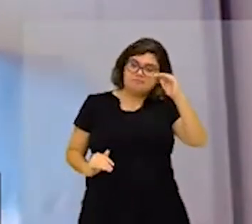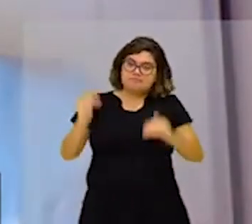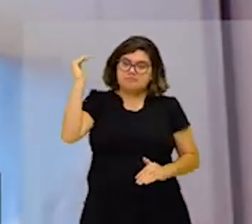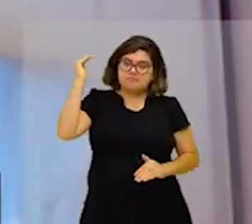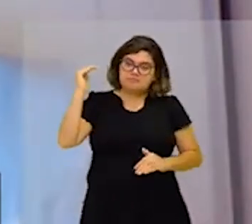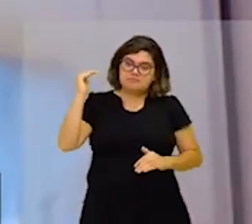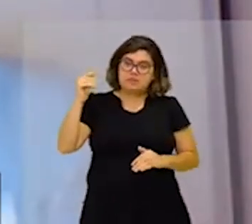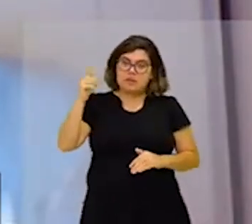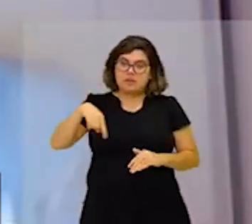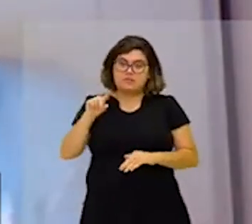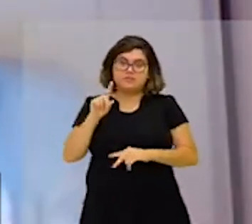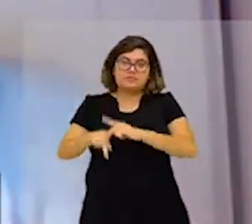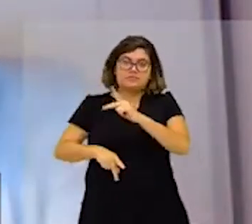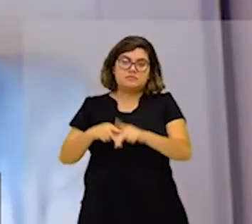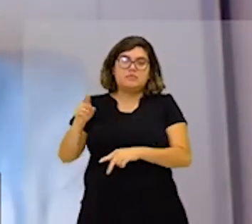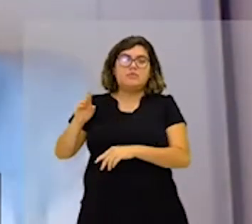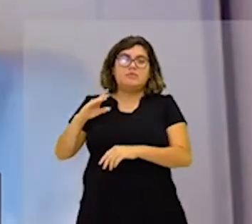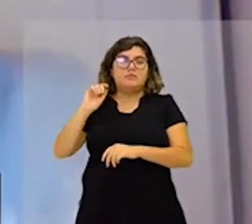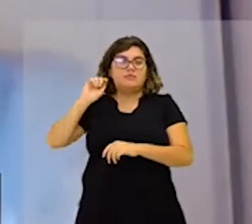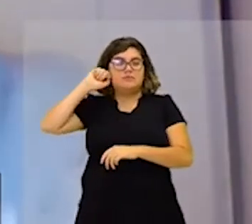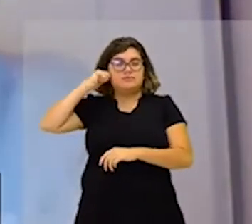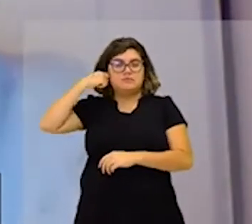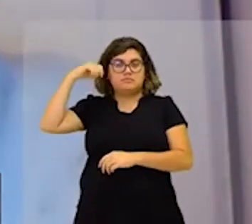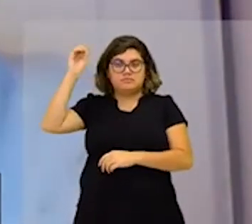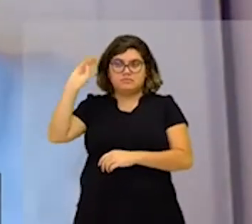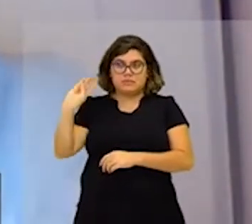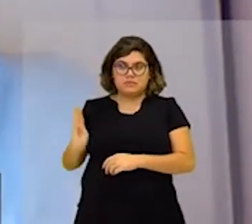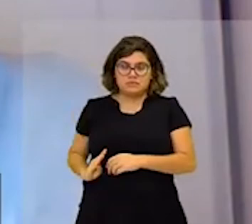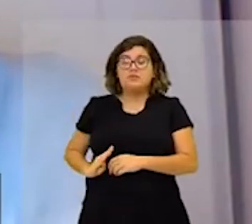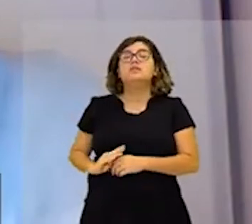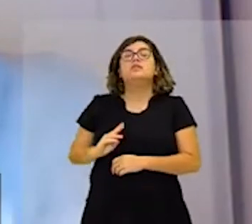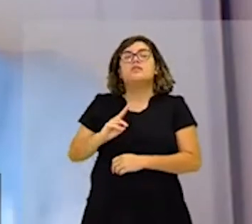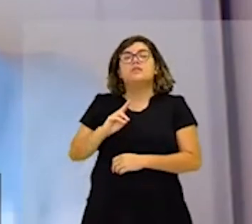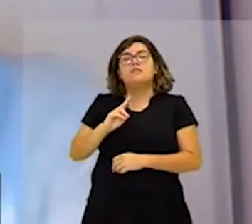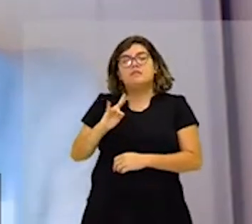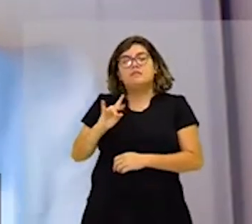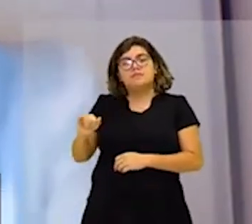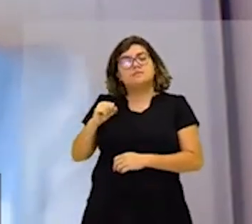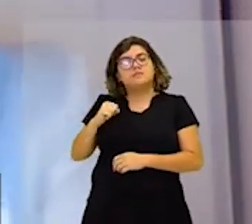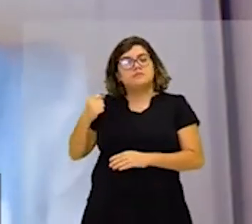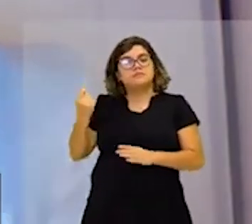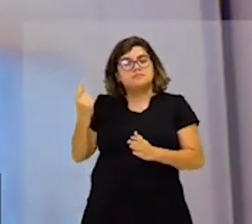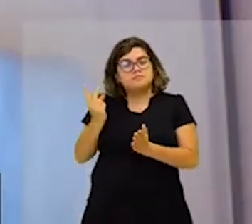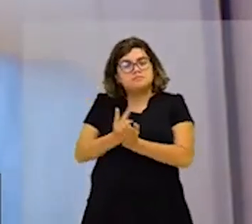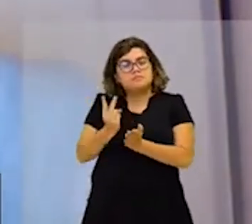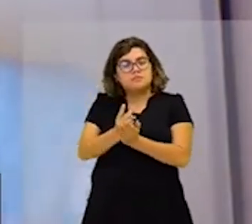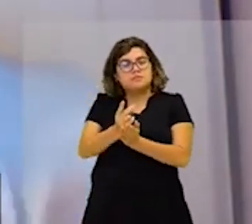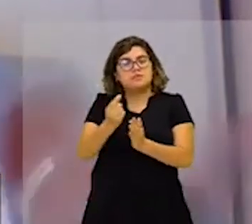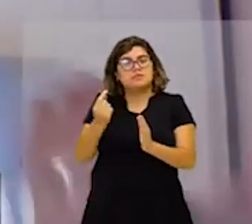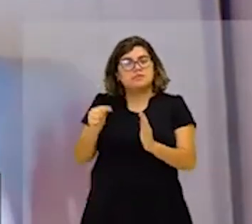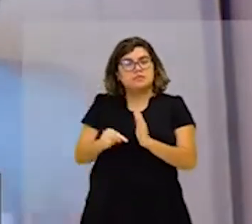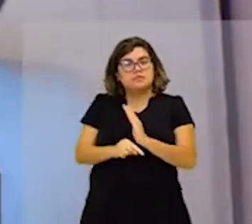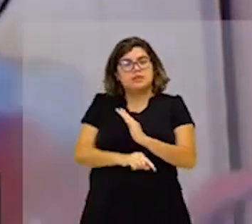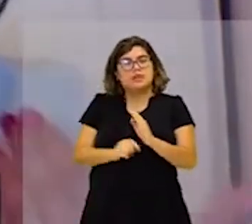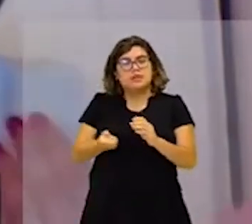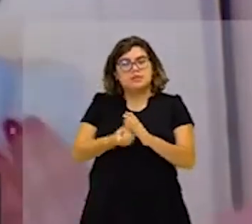população negra brasileira isso vai permanecer né as coisas pessoas posteriores a republicana